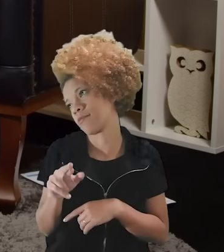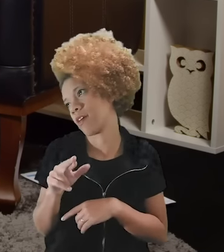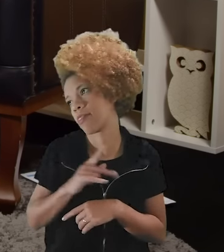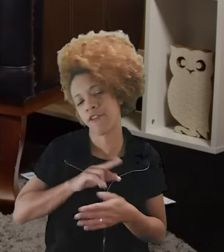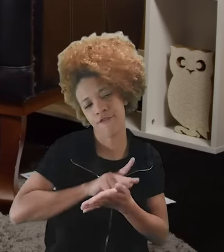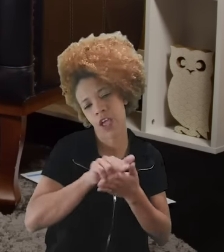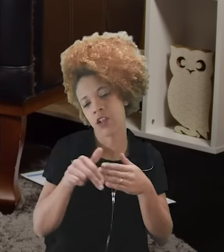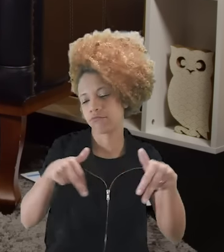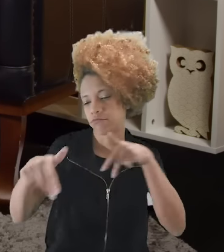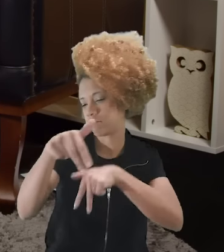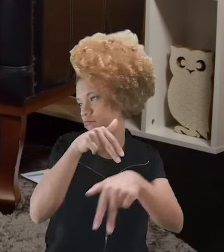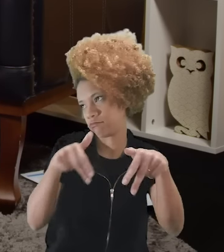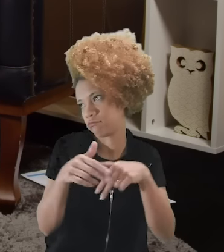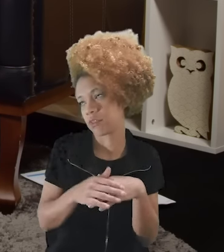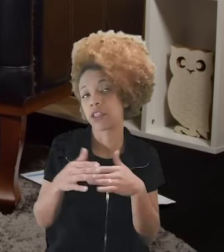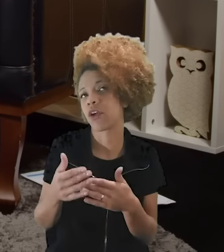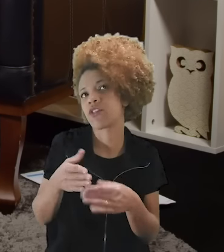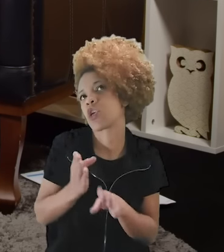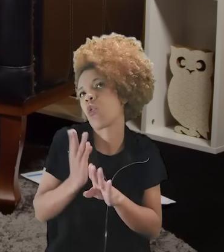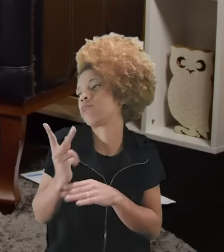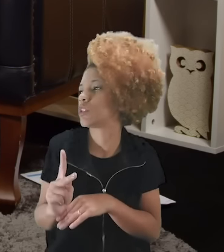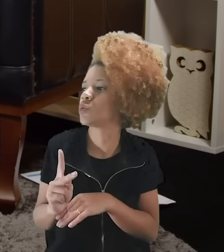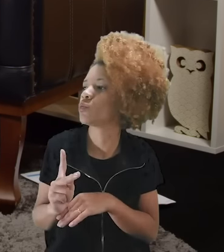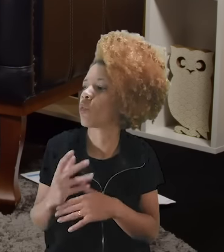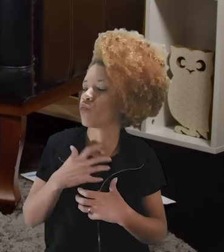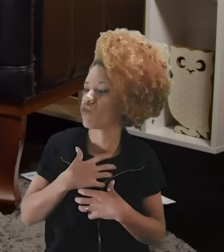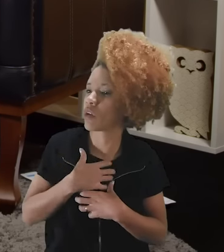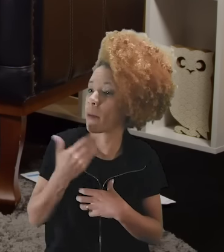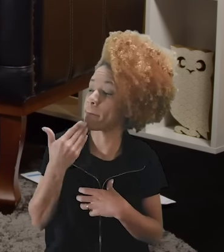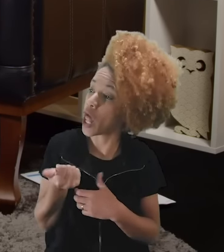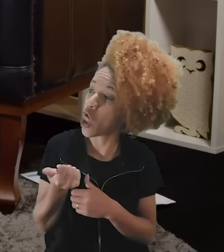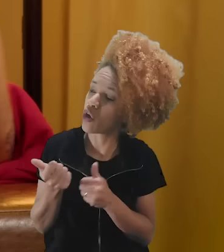de uma função no Val no caso Então você encontra a sua função que você vai se dar melhor monta o seu